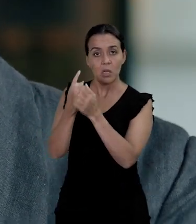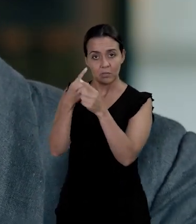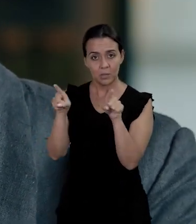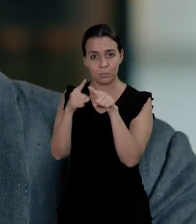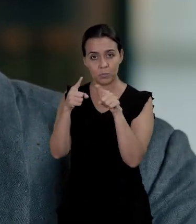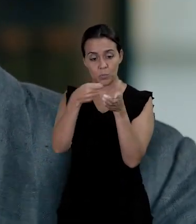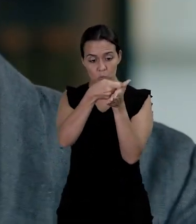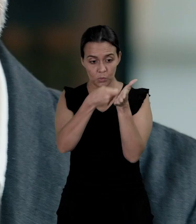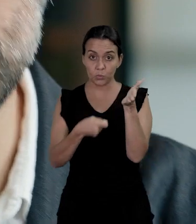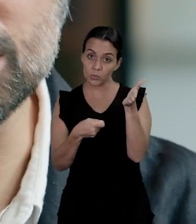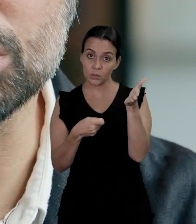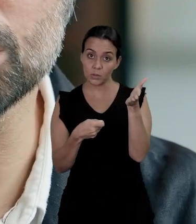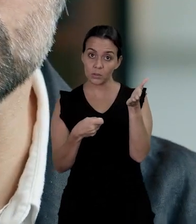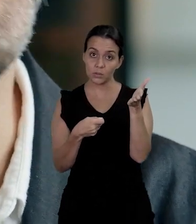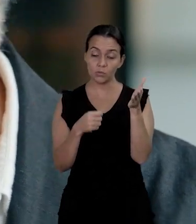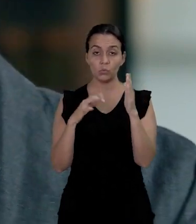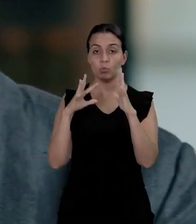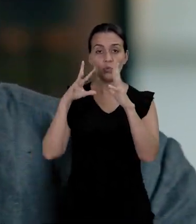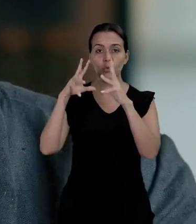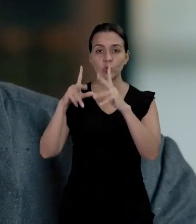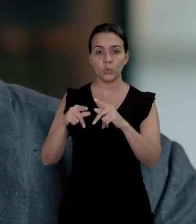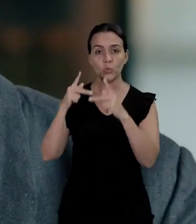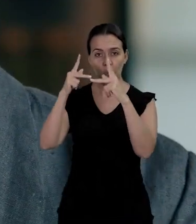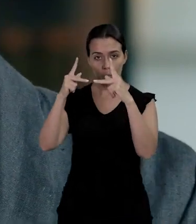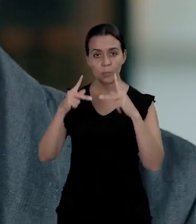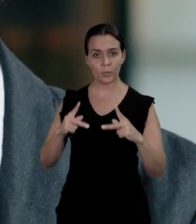na música, no texto, nas artes visuais,